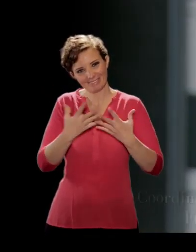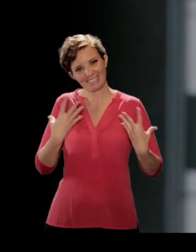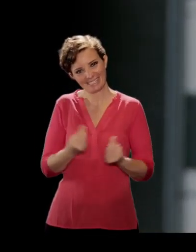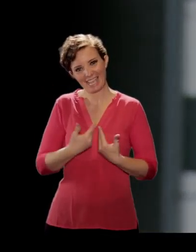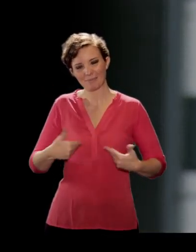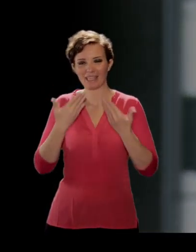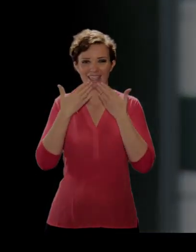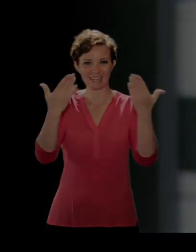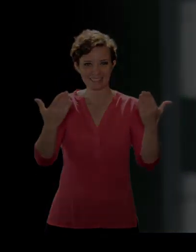Grazie.